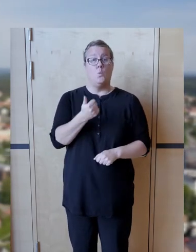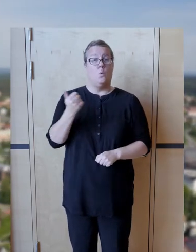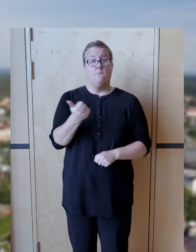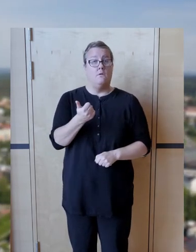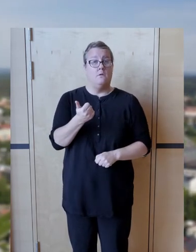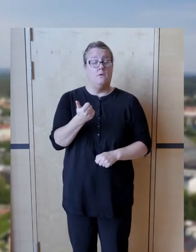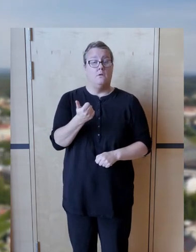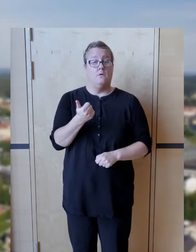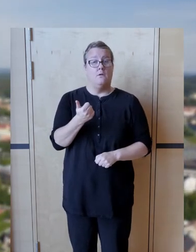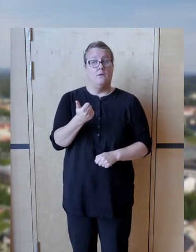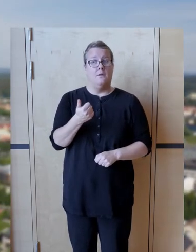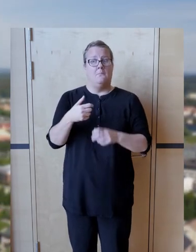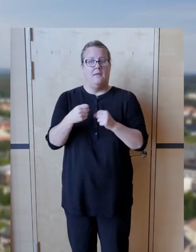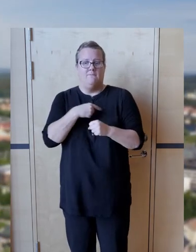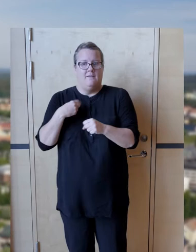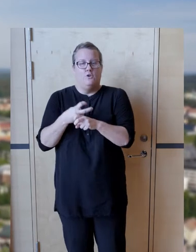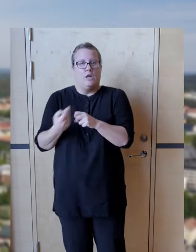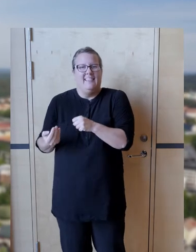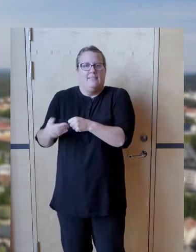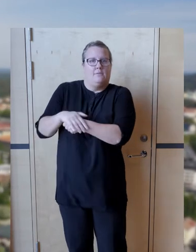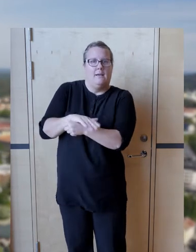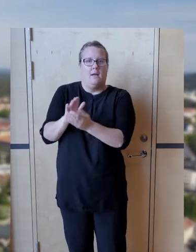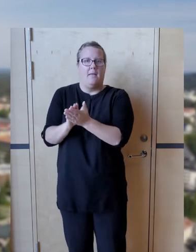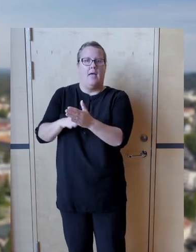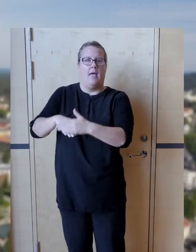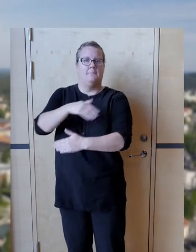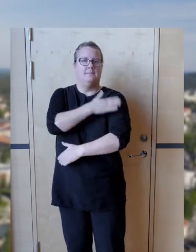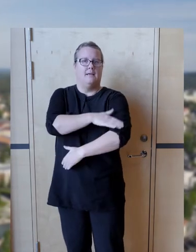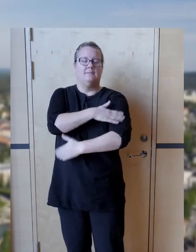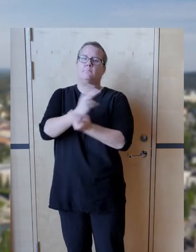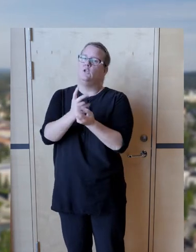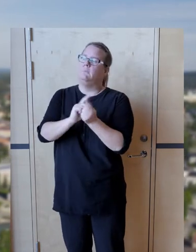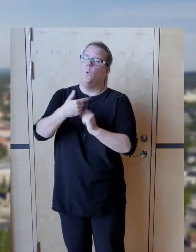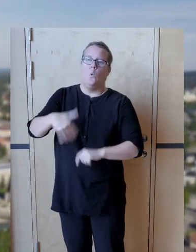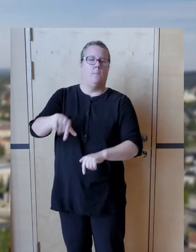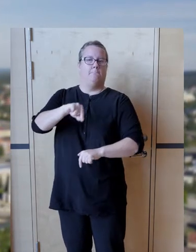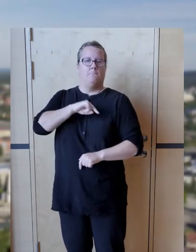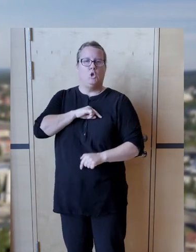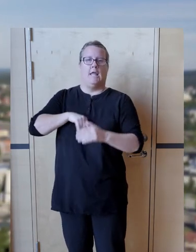När vi försöker täcka till med Det blir väldigt mycket hem Och det blir väldigt mycket dyrare